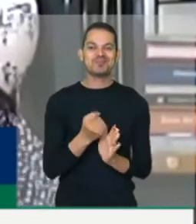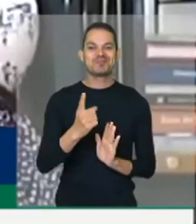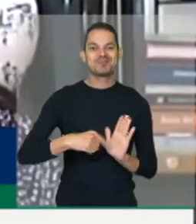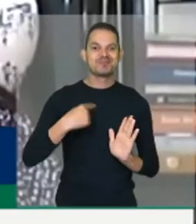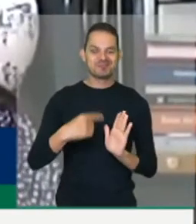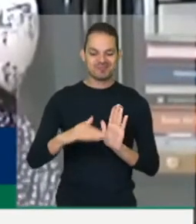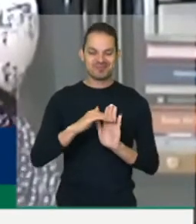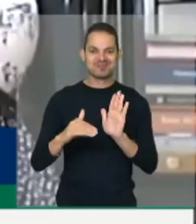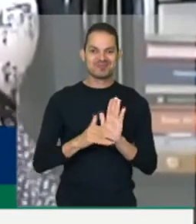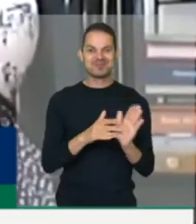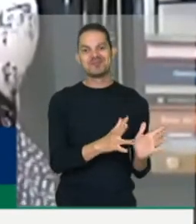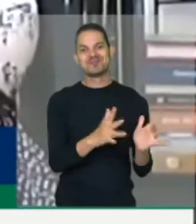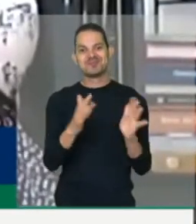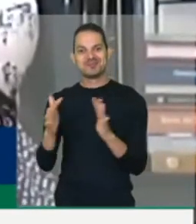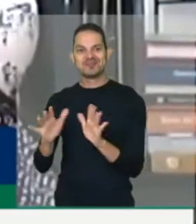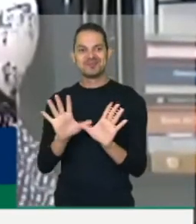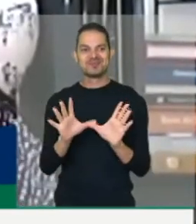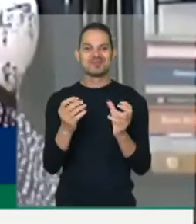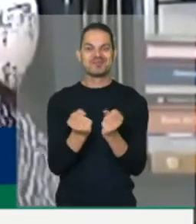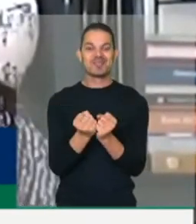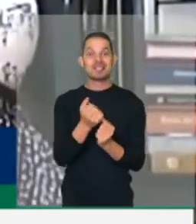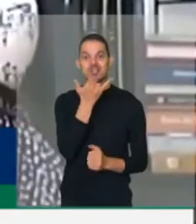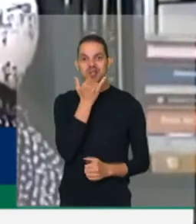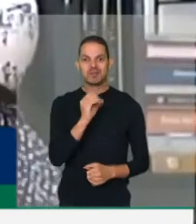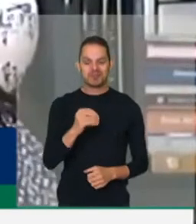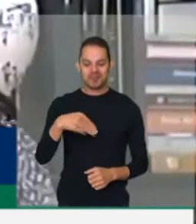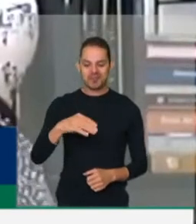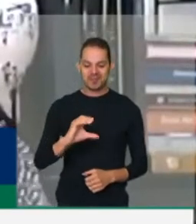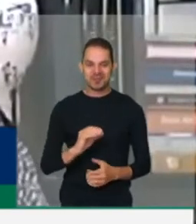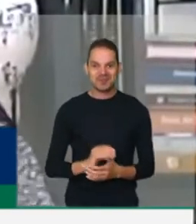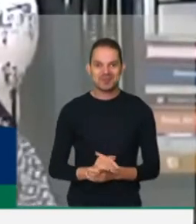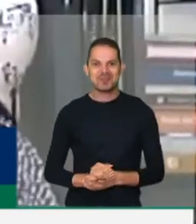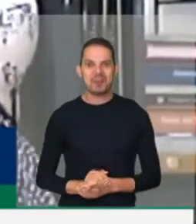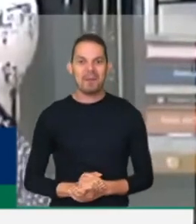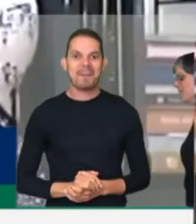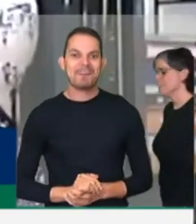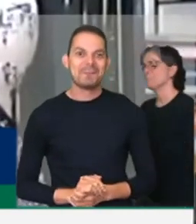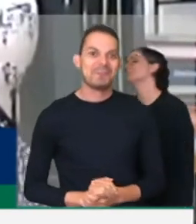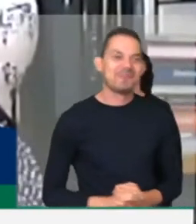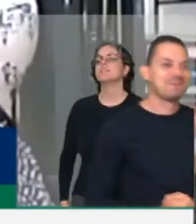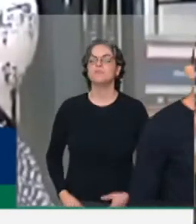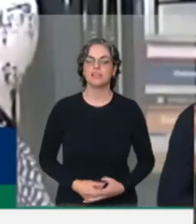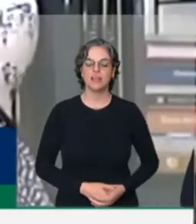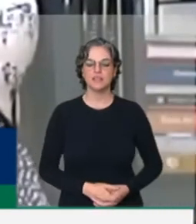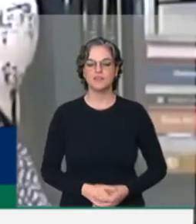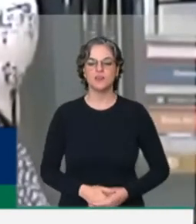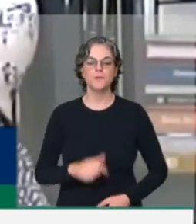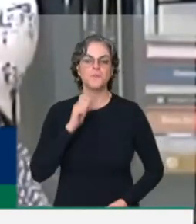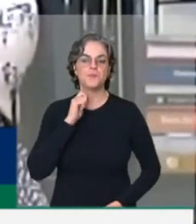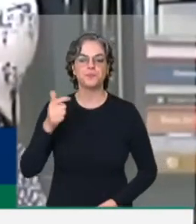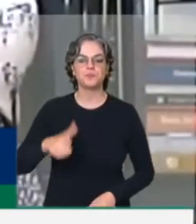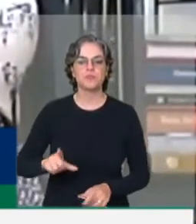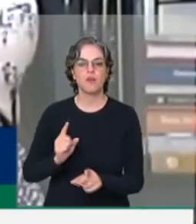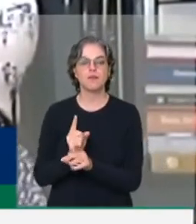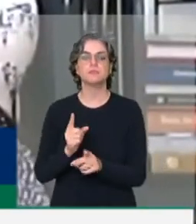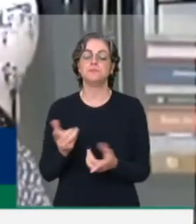PATENTES ESTÁ NA ORDEM DO DIA, NA ORGANIZAÇÃO MUNDIAL DO COMÉRCIO, SE REUNIRÁ NOVAMENTE EM ABRIL E O BRASIL PRECISA APRESENTAR SUAS CREDENCIAIS PARA FABRICAR